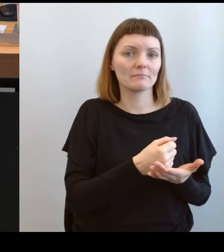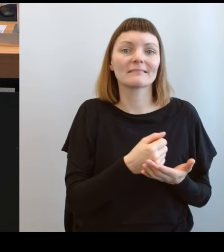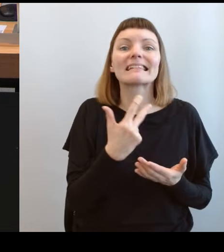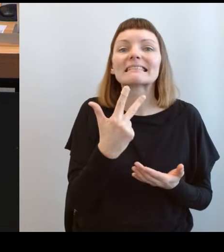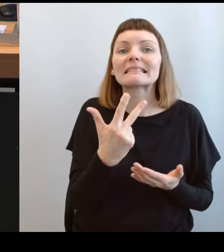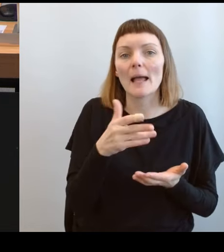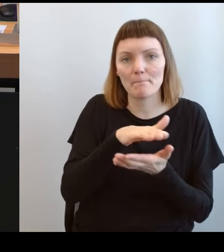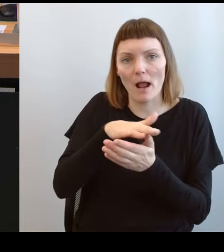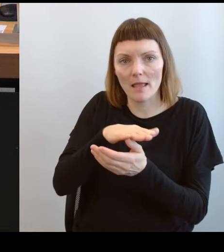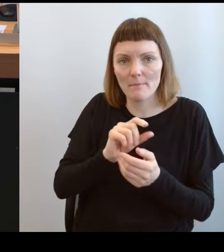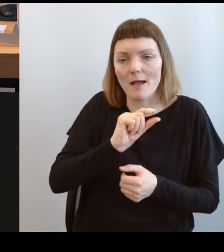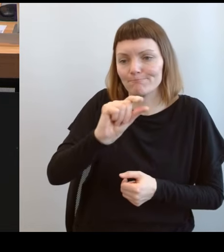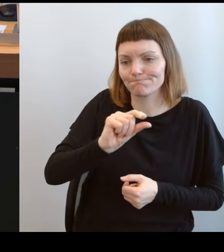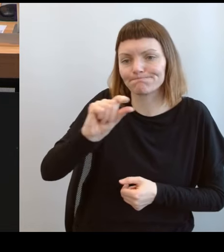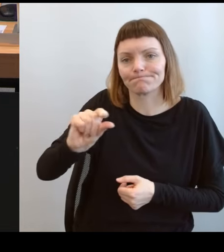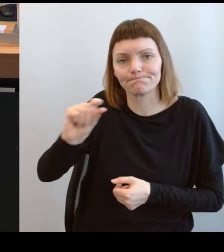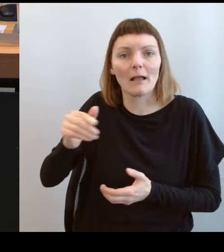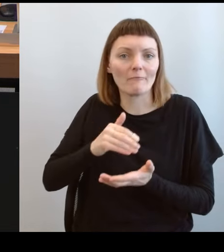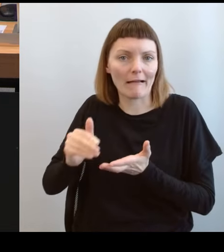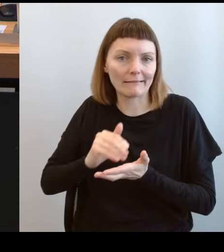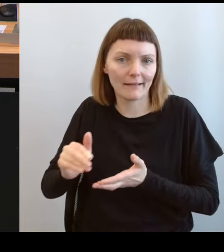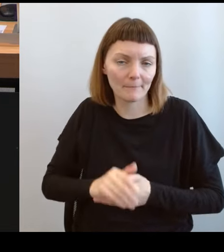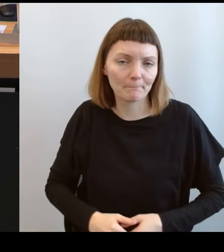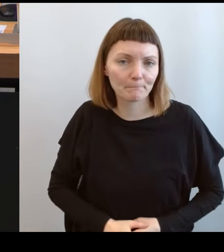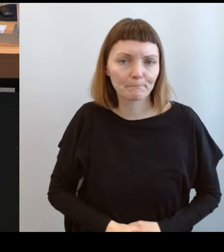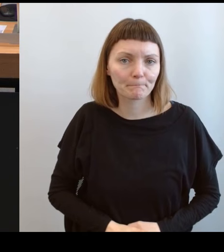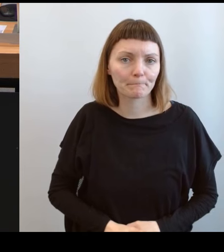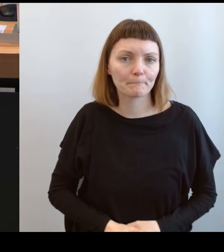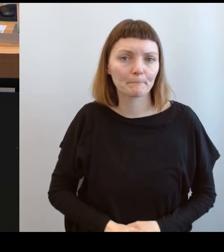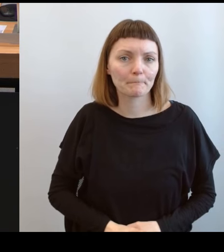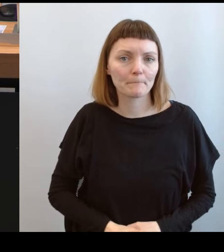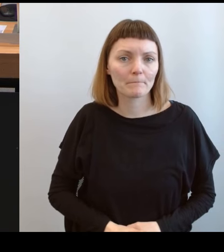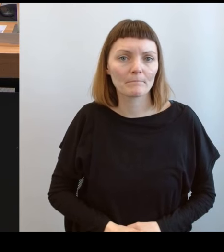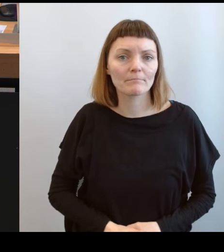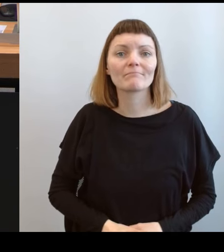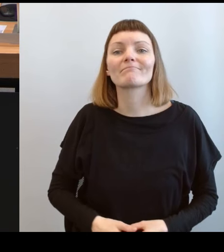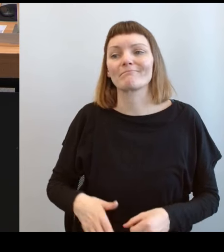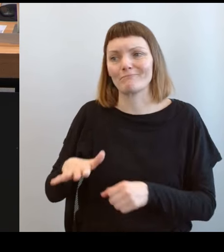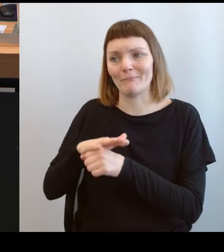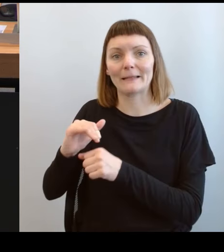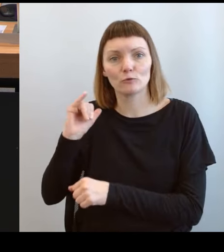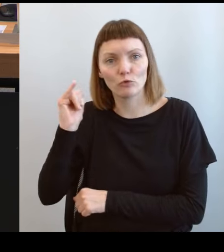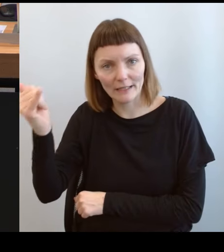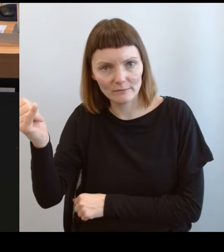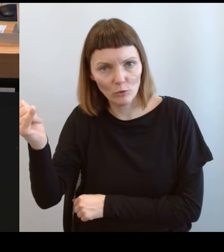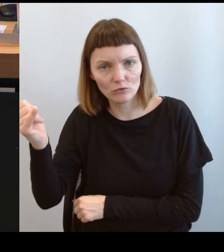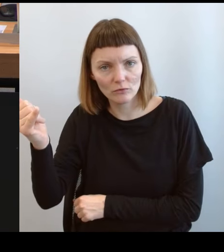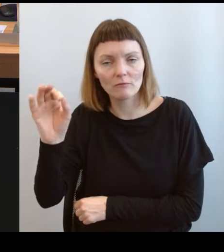Wenn der Tourismus auch in Zukunft eine Rolle für Berlin spielen soll, dann muss er nachhaltig und stadtverträglich werden.